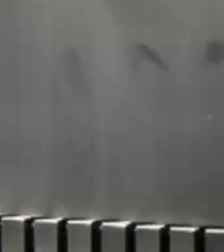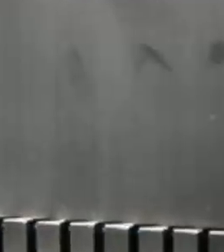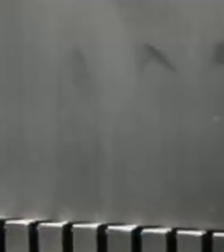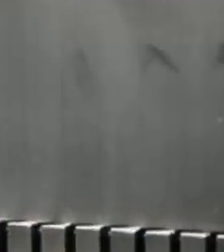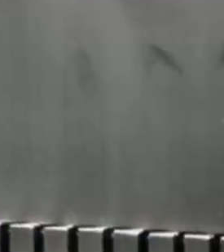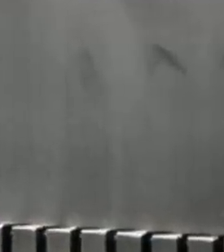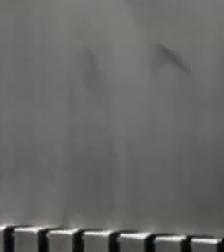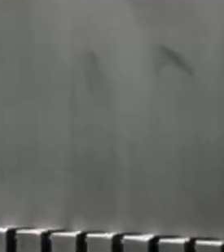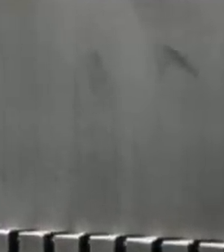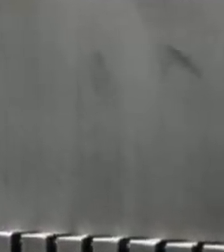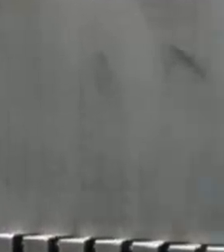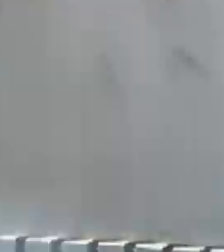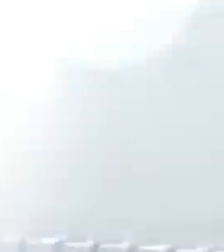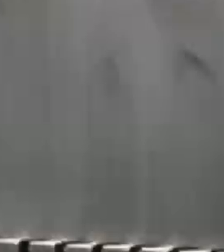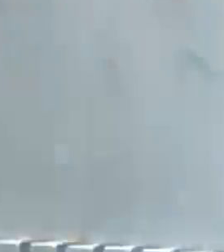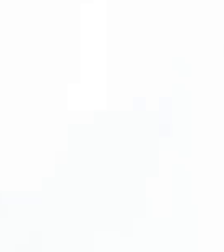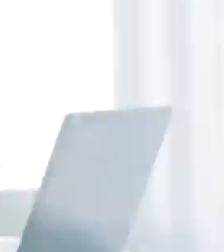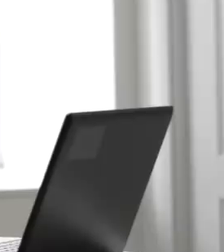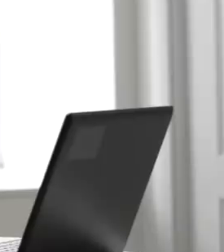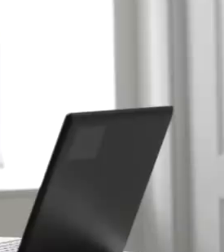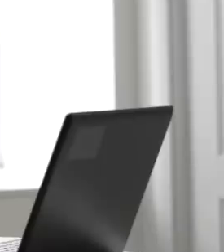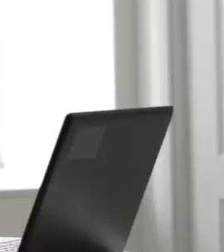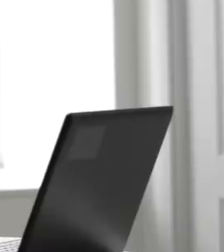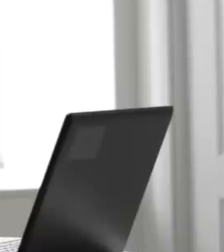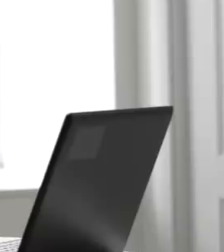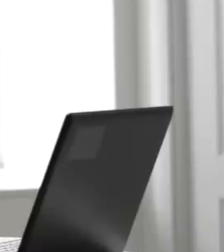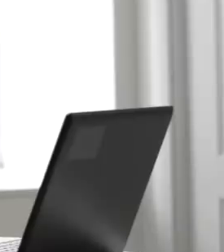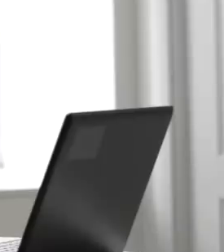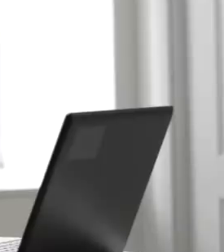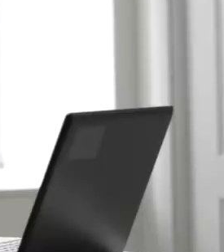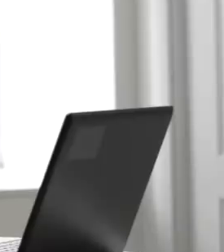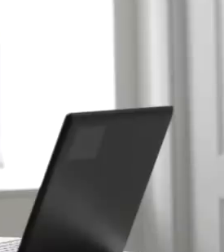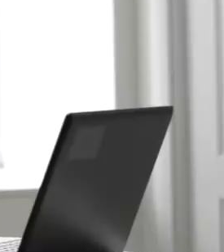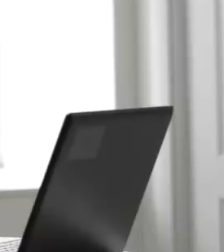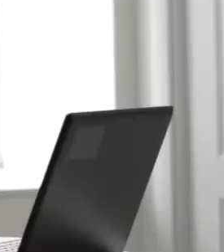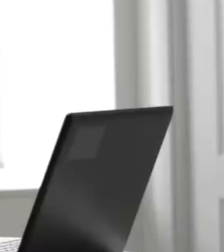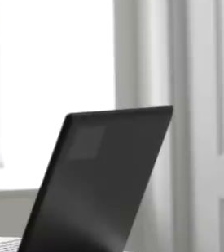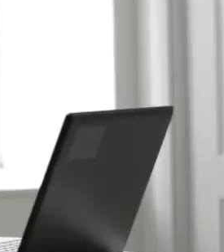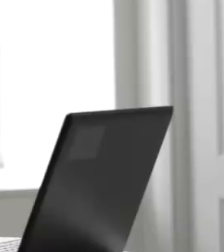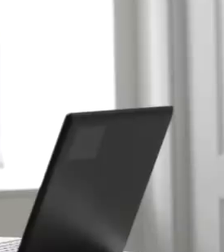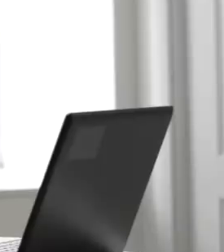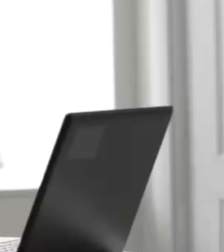calificadoras económicas de Estados Unidos están siempre buscando su propio bienestar y desde